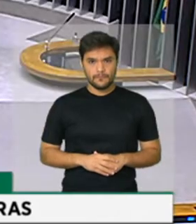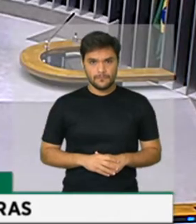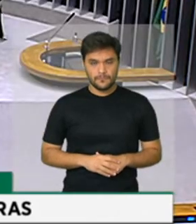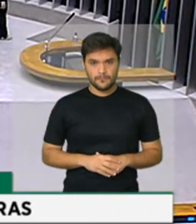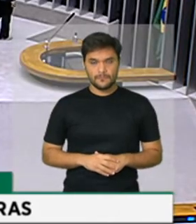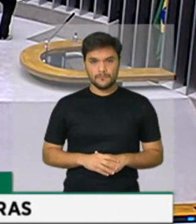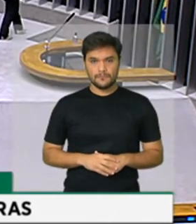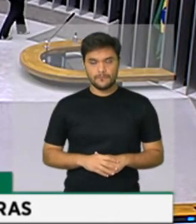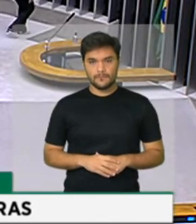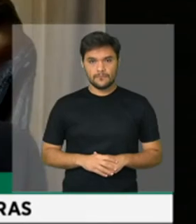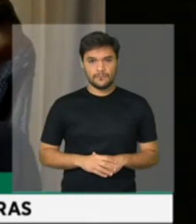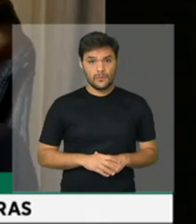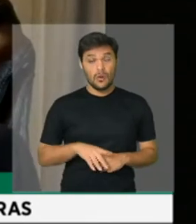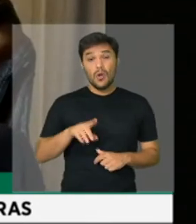IMPORTANTE. QUAL É A FUNÇÃ O? ELETROBRAS ESTAR NO